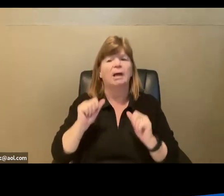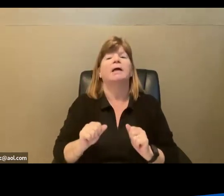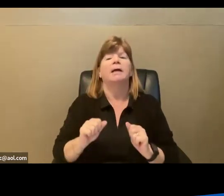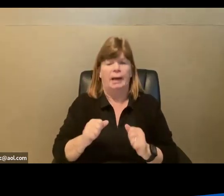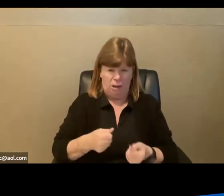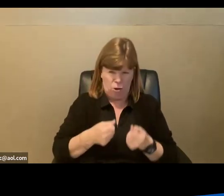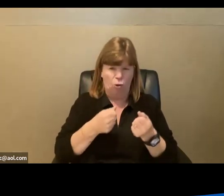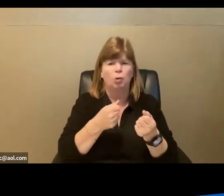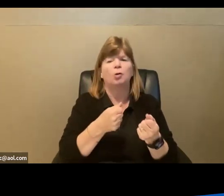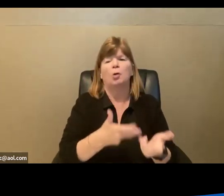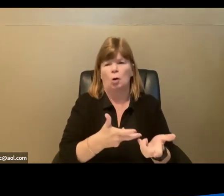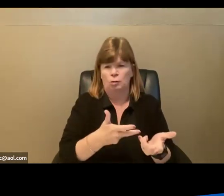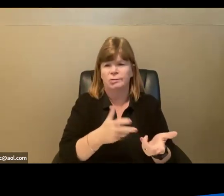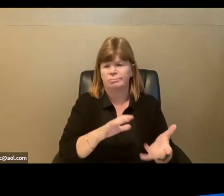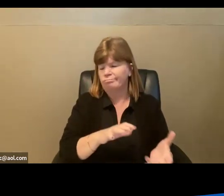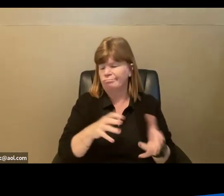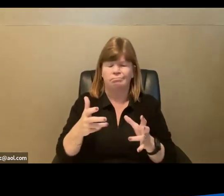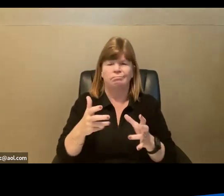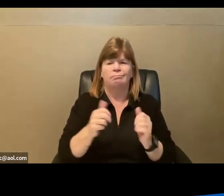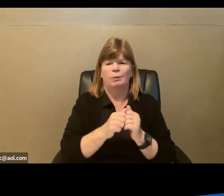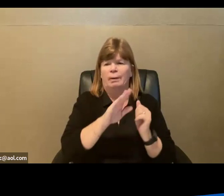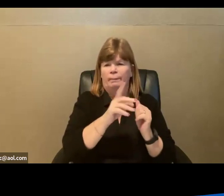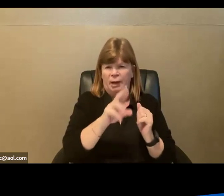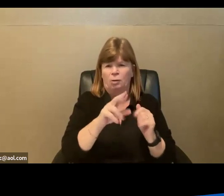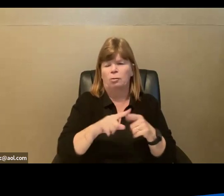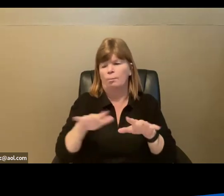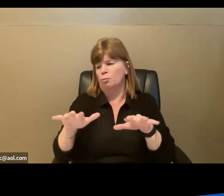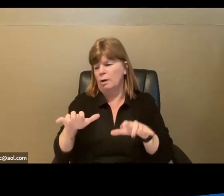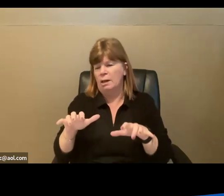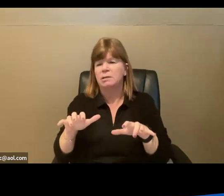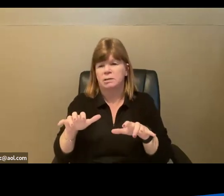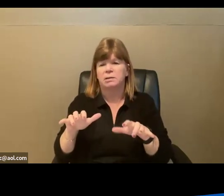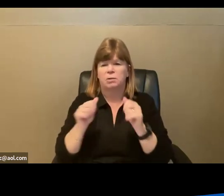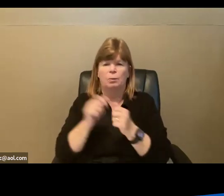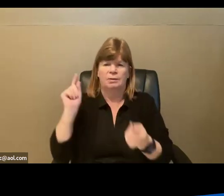intestino y vejiga neurógenos, pueden provocar parálisis con disminución de la sensibilidad.